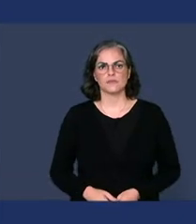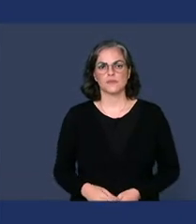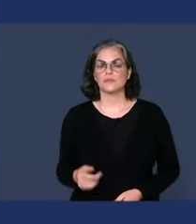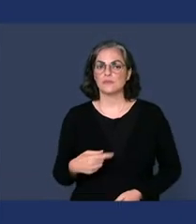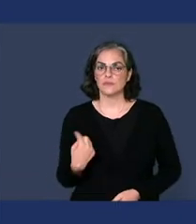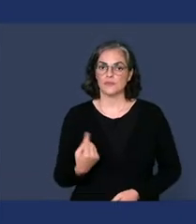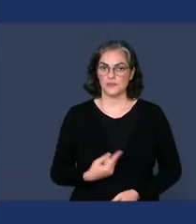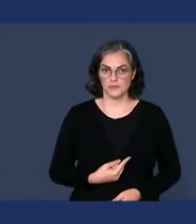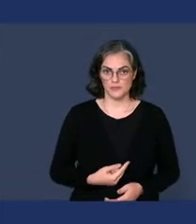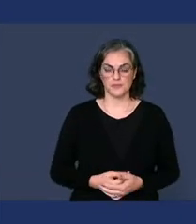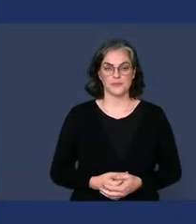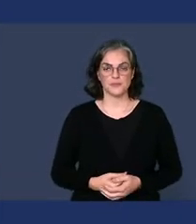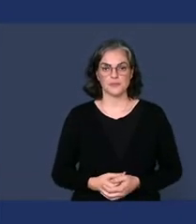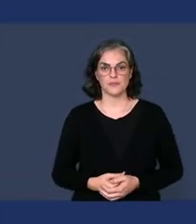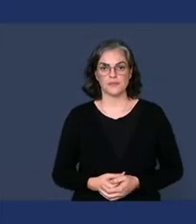GUSTAVO. QUE SÃO EXTREMAMENTE